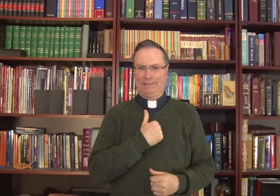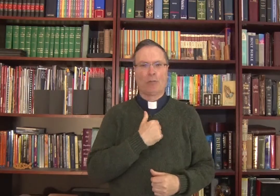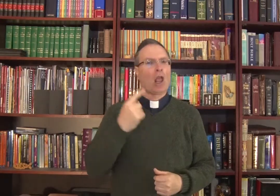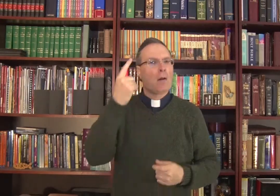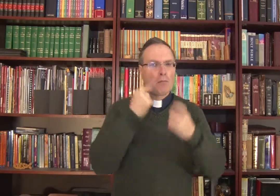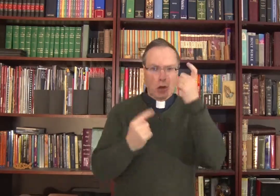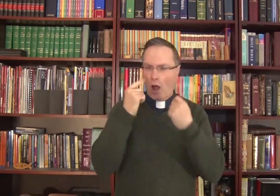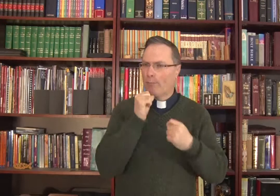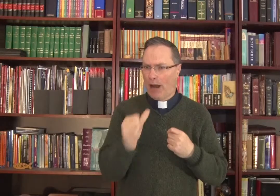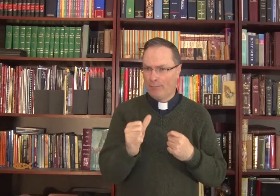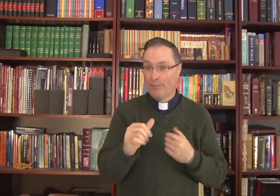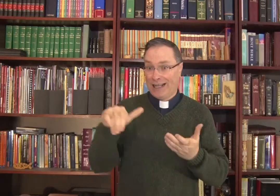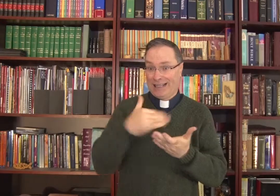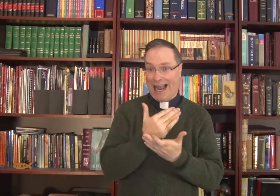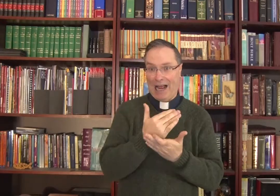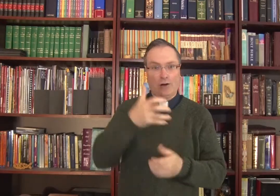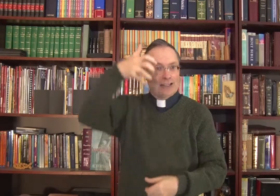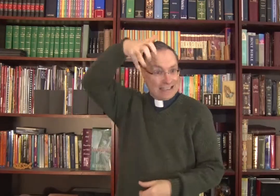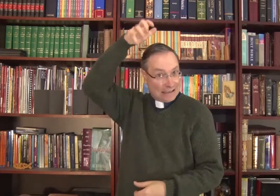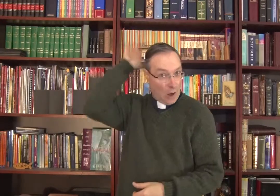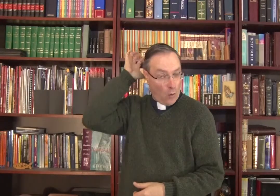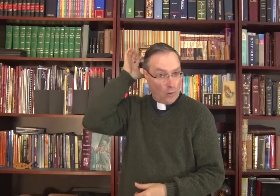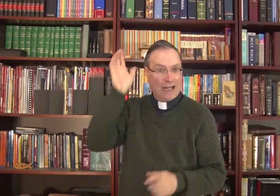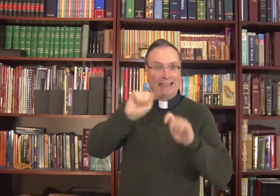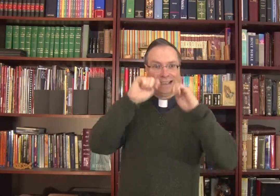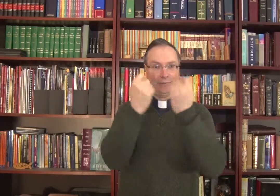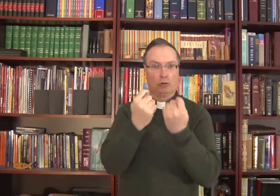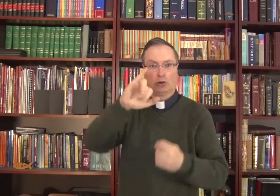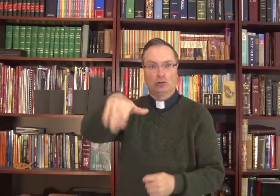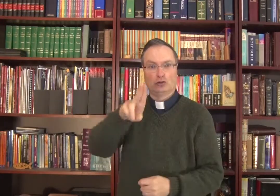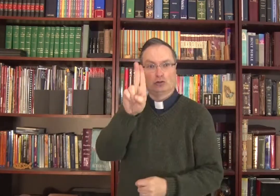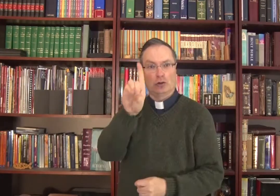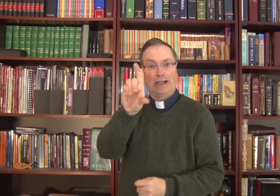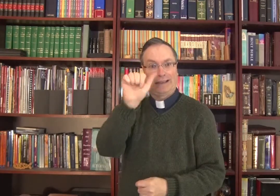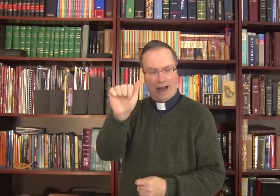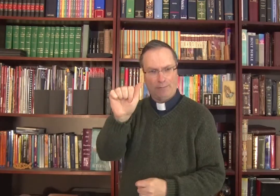«Ne pleure pas, car le lion de la tribu de Juda,